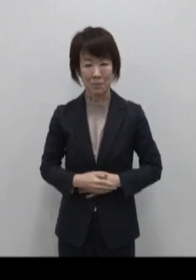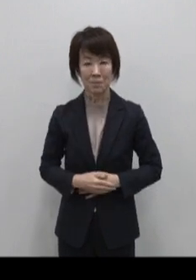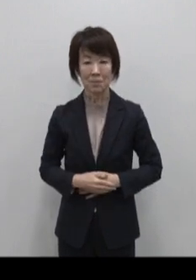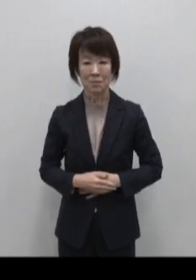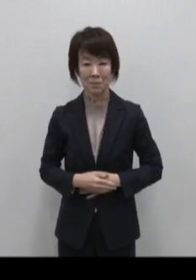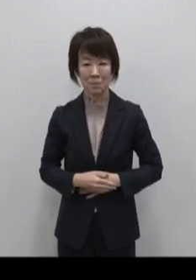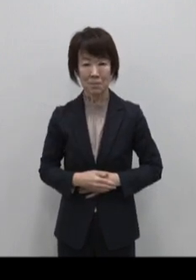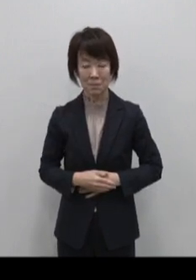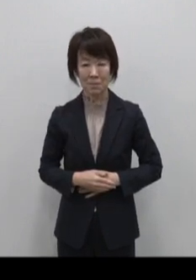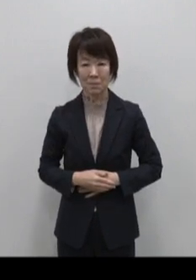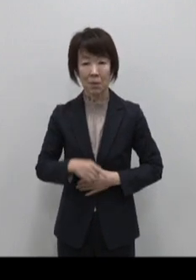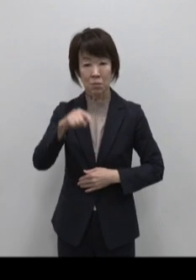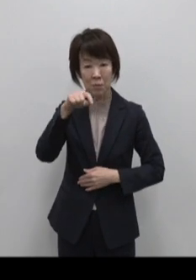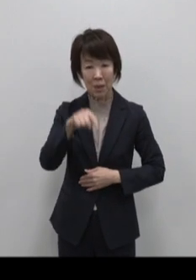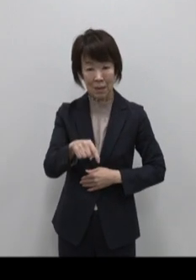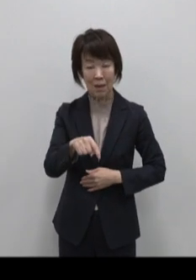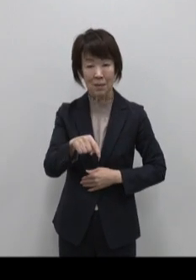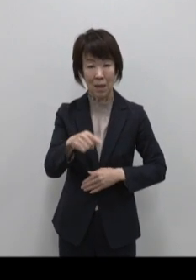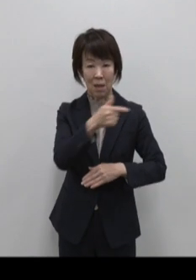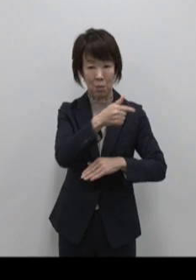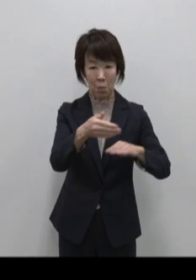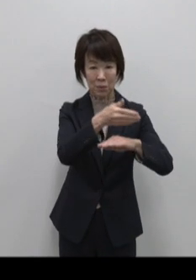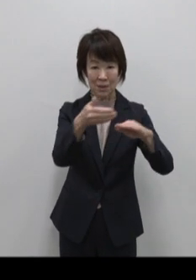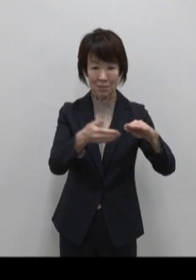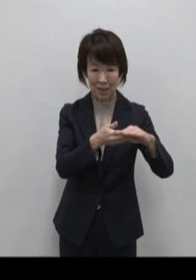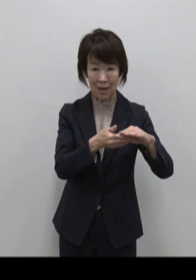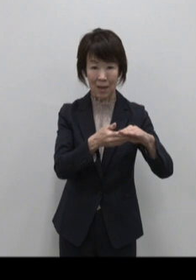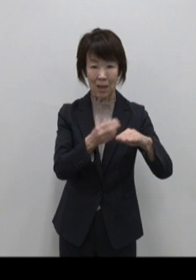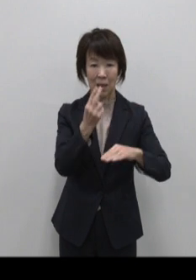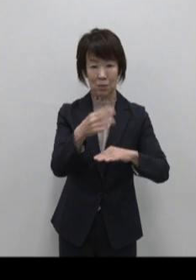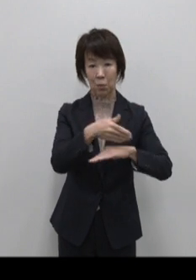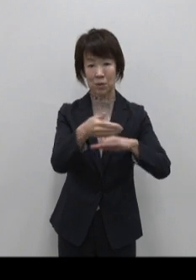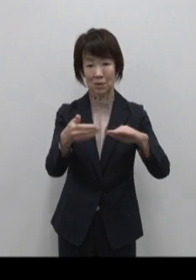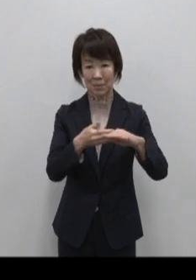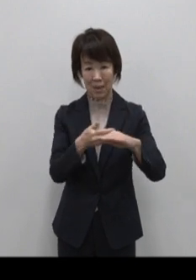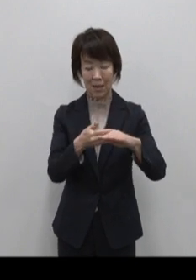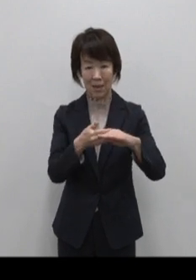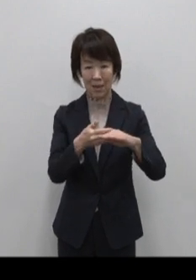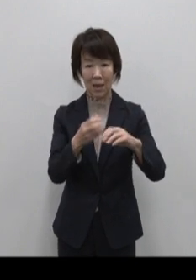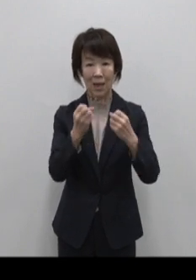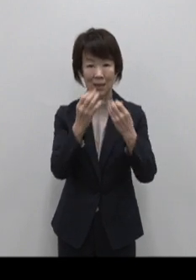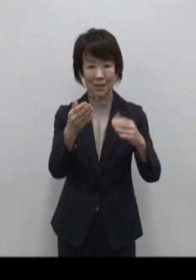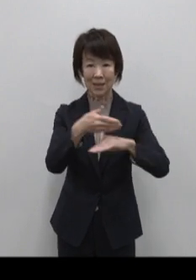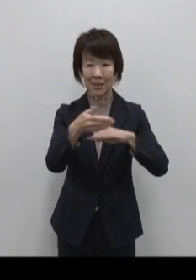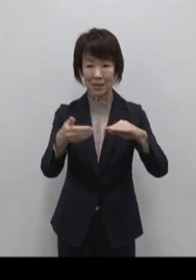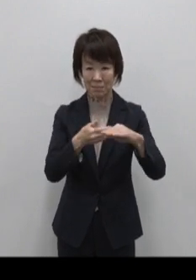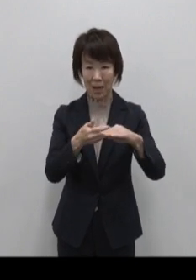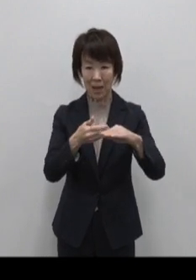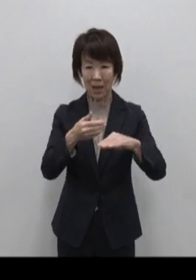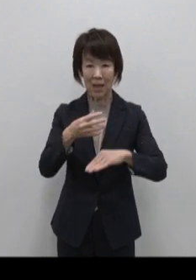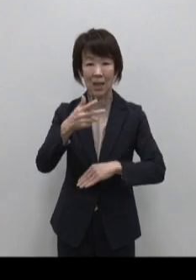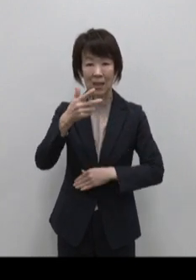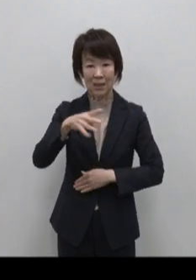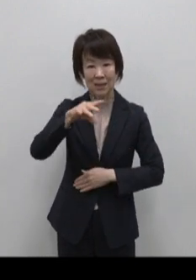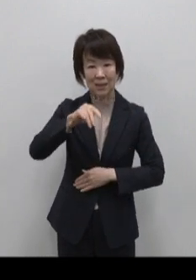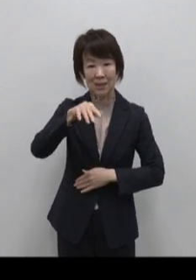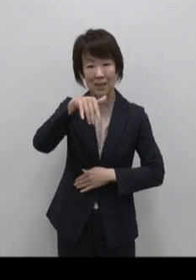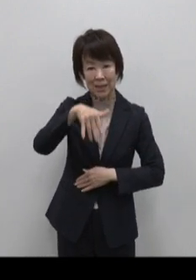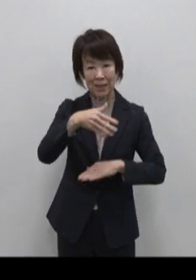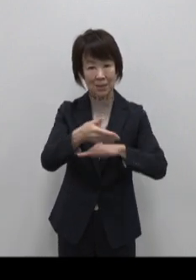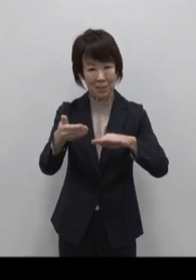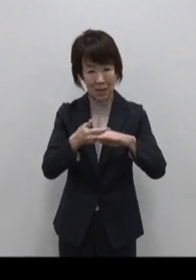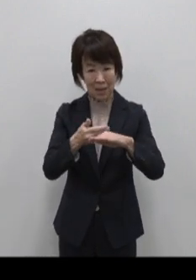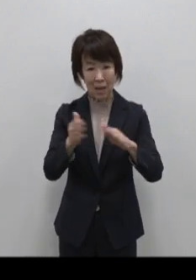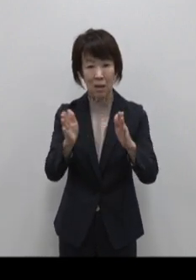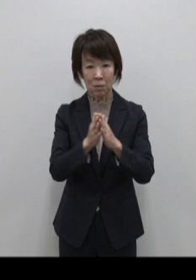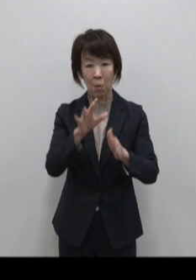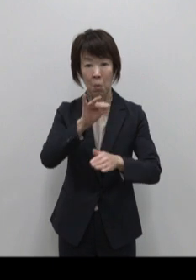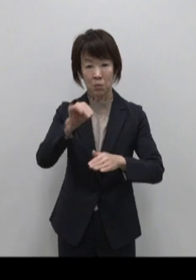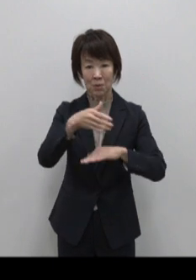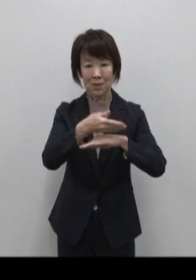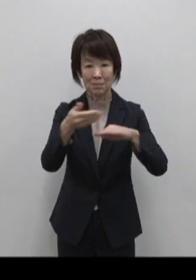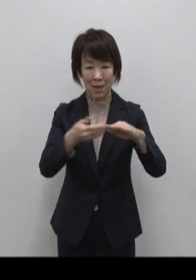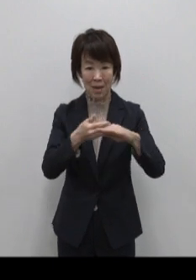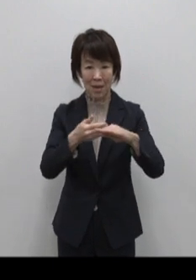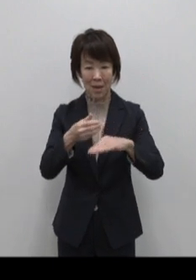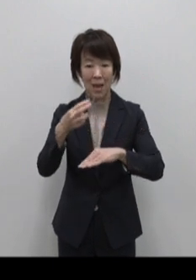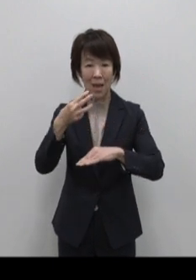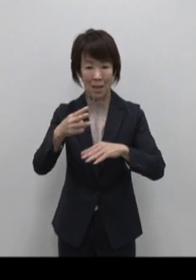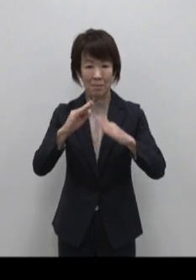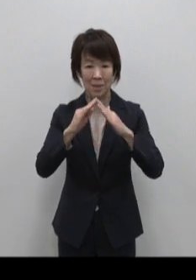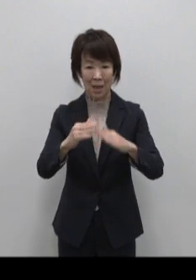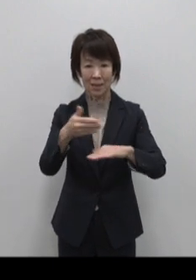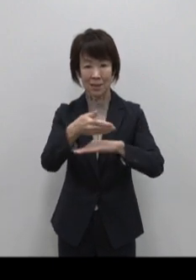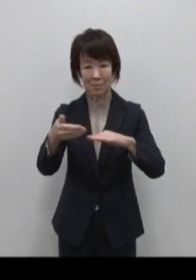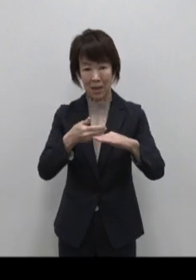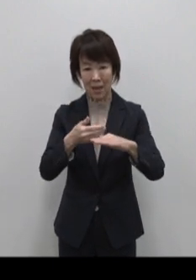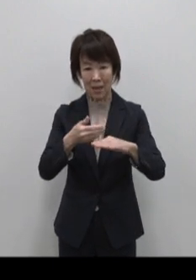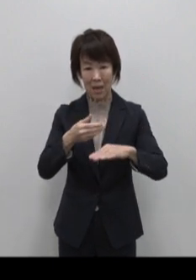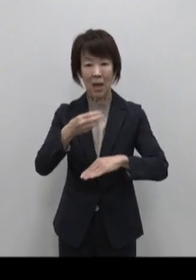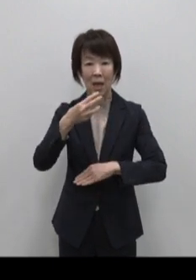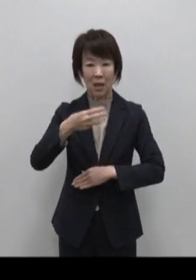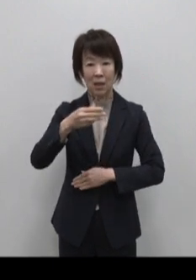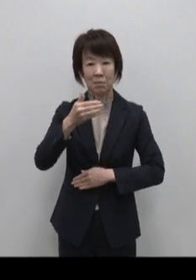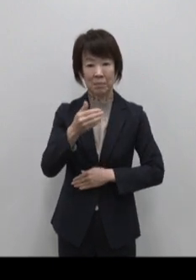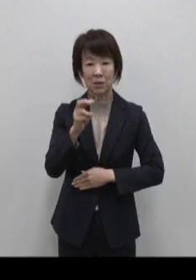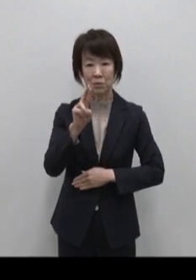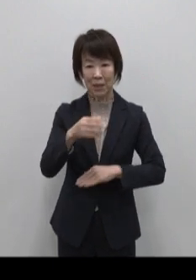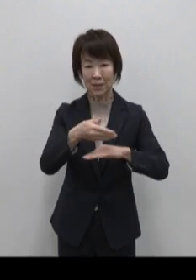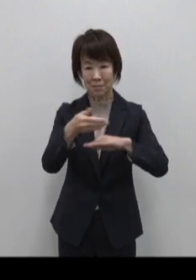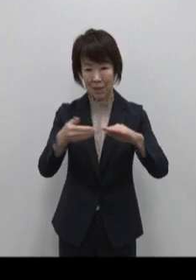島しょ地域の中でも大島 利島 新島 式根島 神津島 三宅島 御蔵島 八丈島